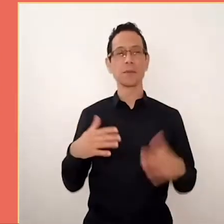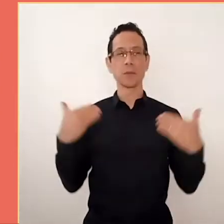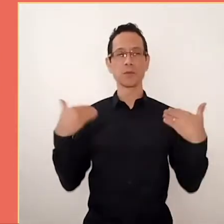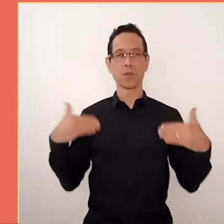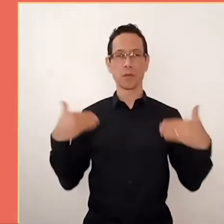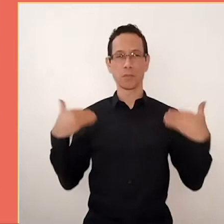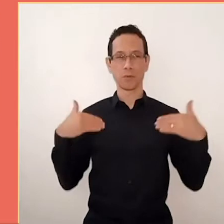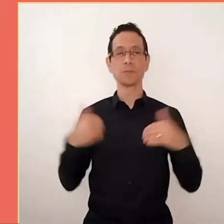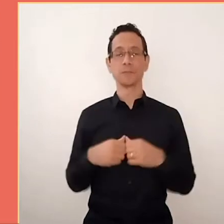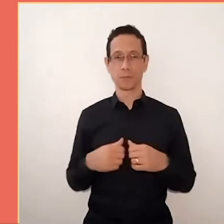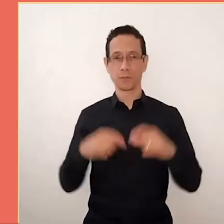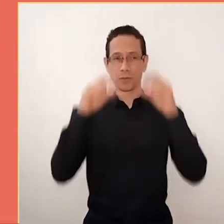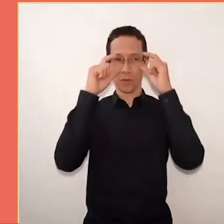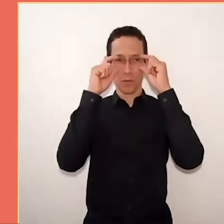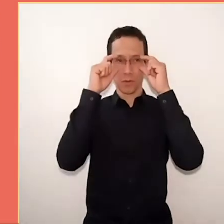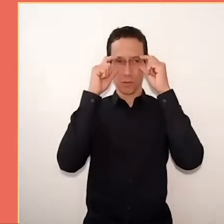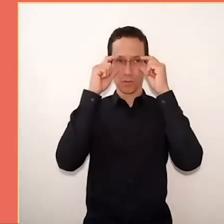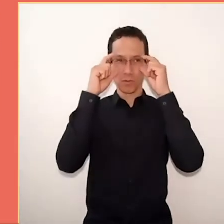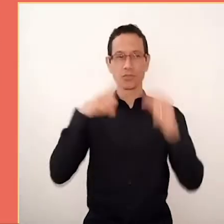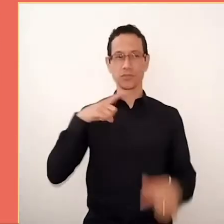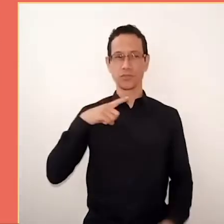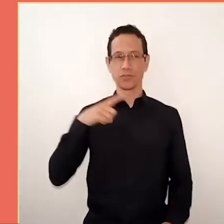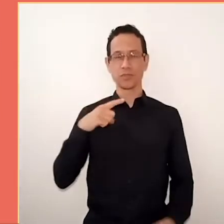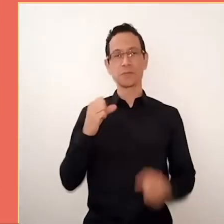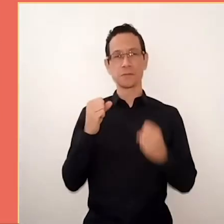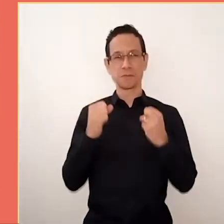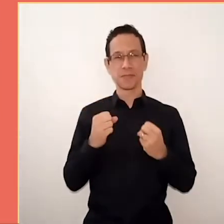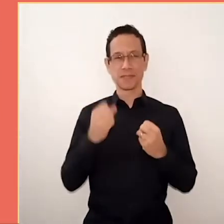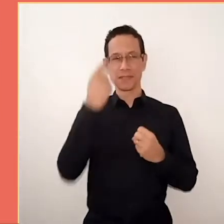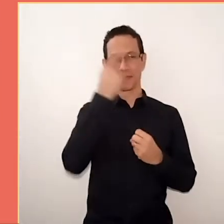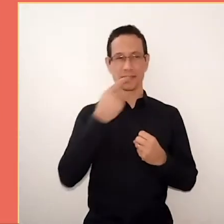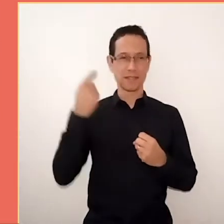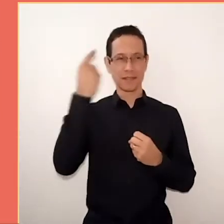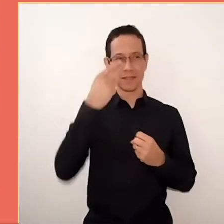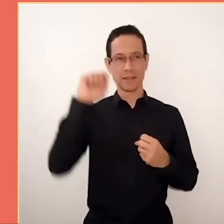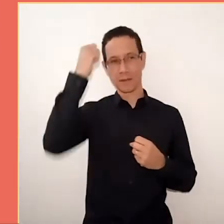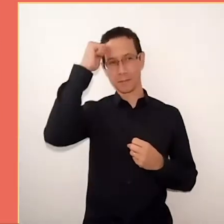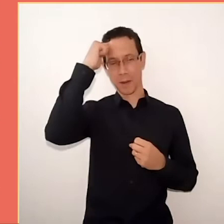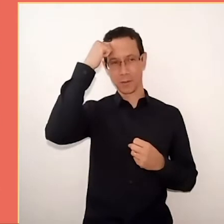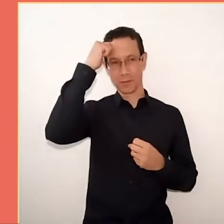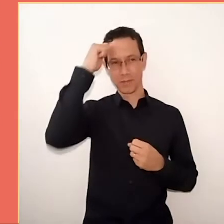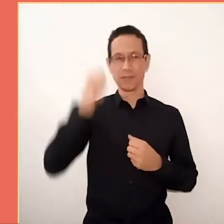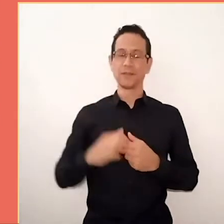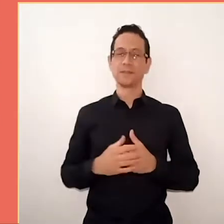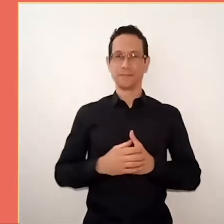uso óculos, um óculos mais pesado com uma… preto, com aro preto.